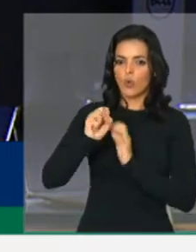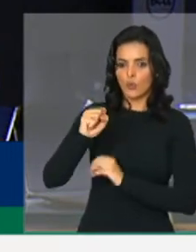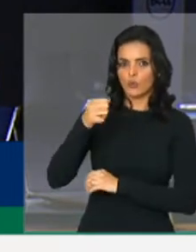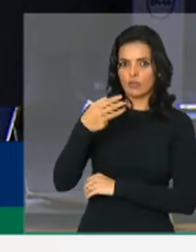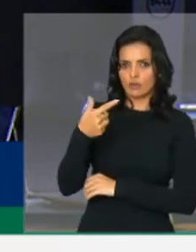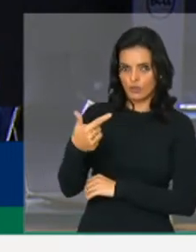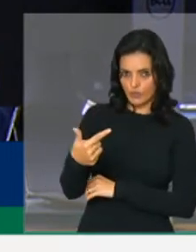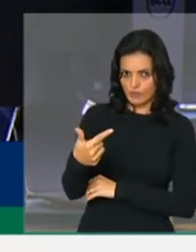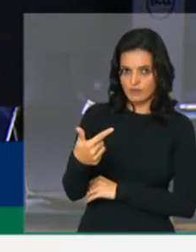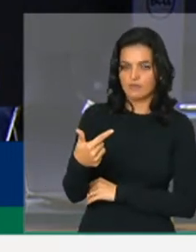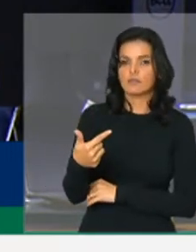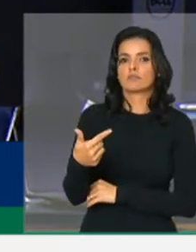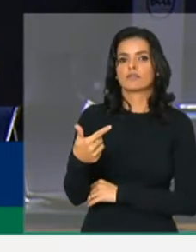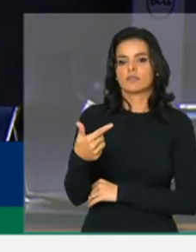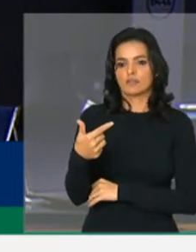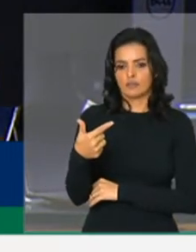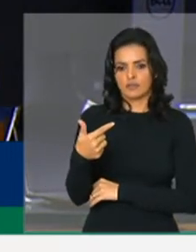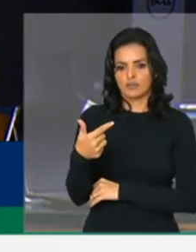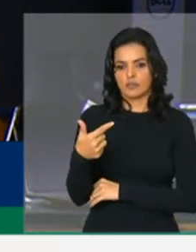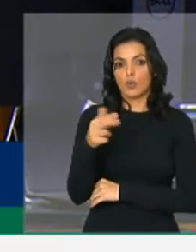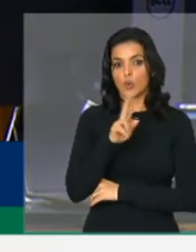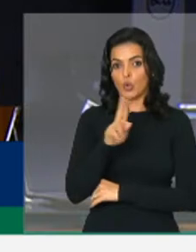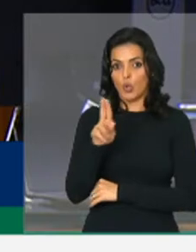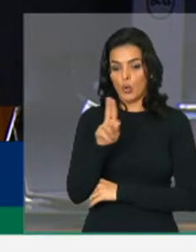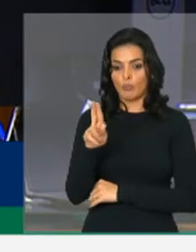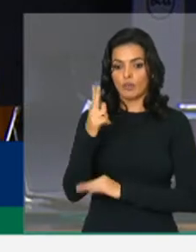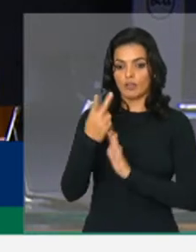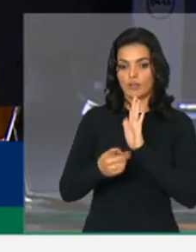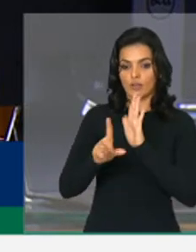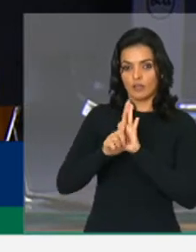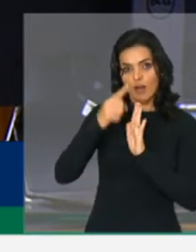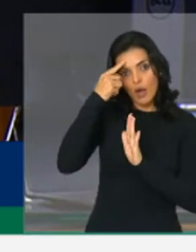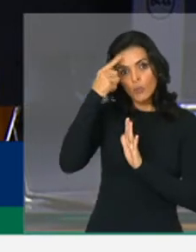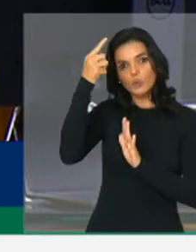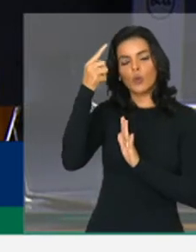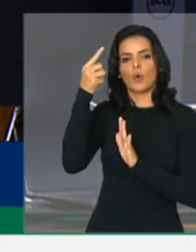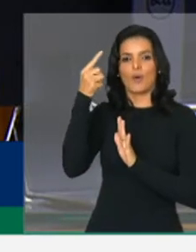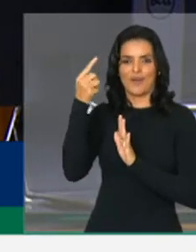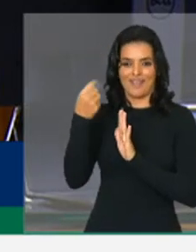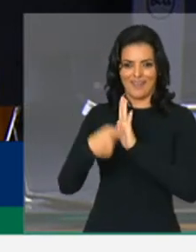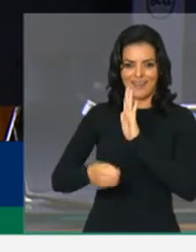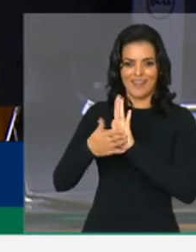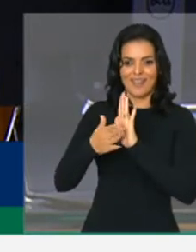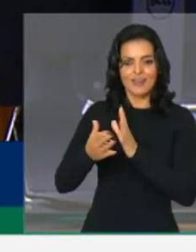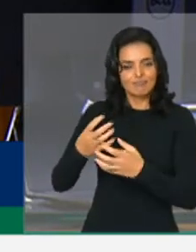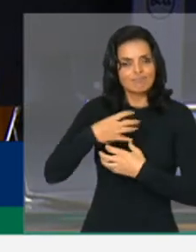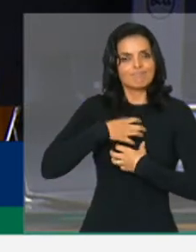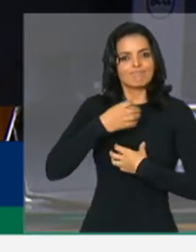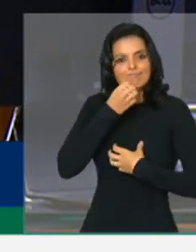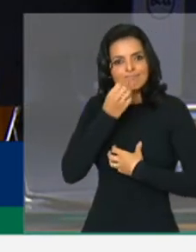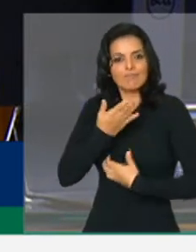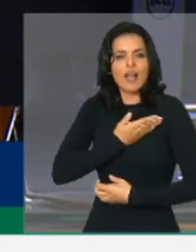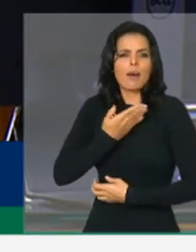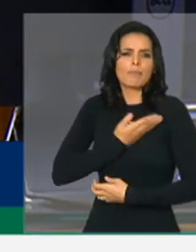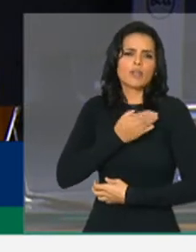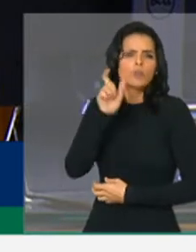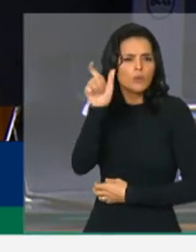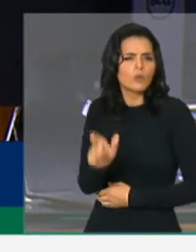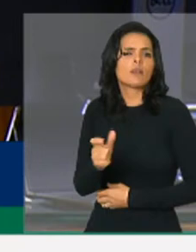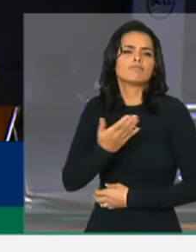PRÓXIMA SEMANA, ELE COMO OUTROS PROJETOS NÓS TEMOS UMA PAUTA EXTENSA, ESTÁ ESCOLHIDA PELO COLÉGIO DE LÍDERES E NÓS NÃO TEMOS COMO PRIORIZAR A NÃO SER SEGUINDO OS MAIS